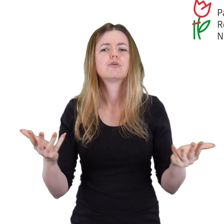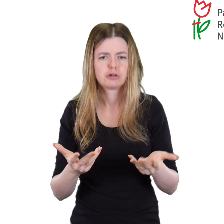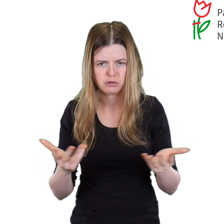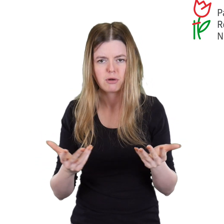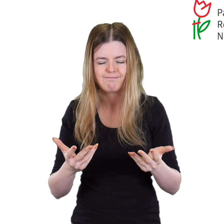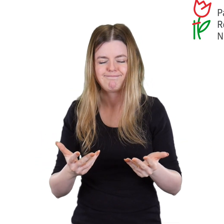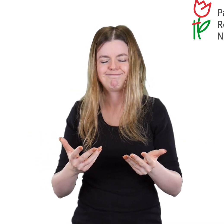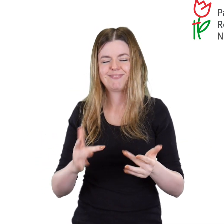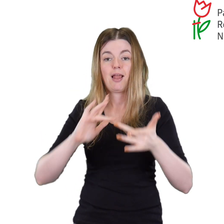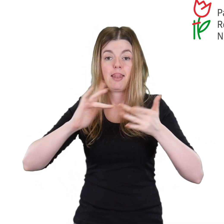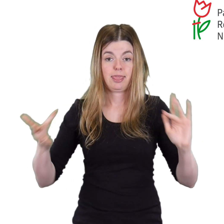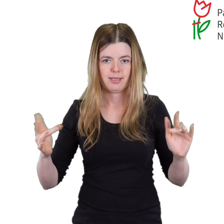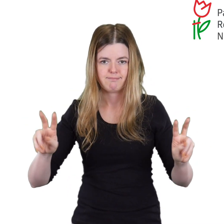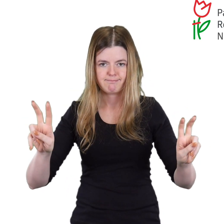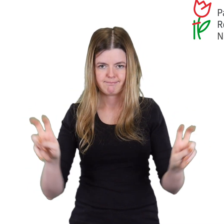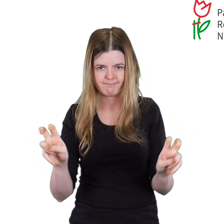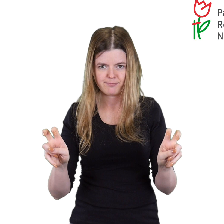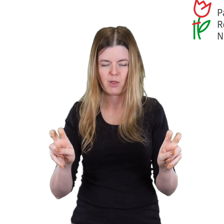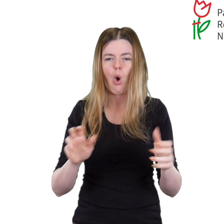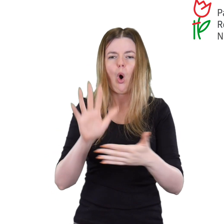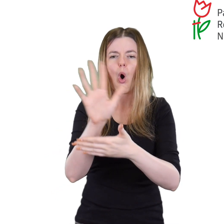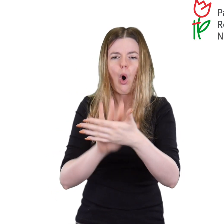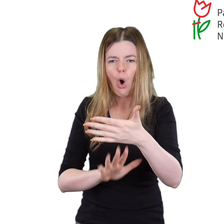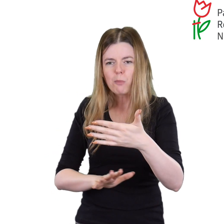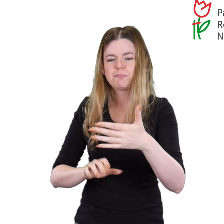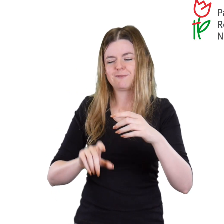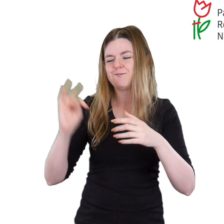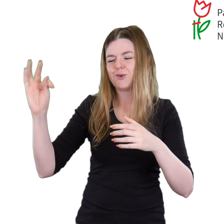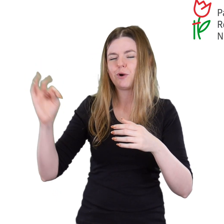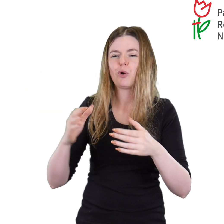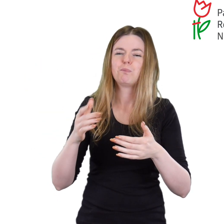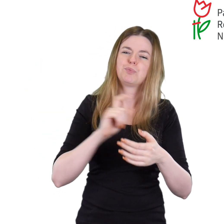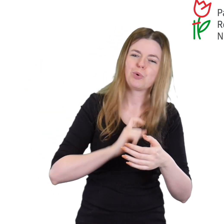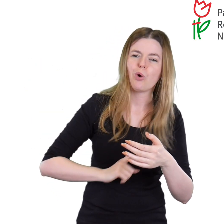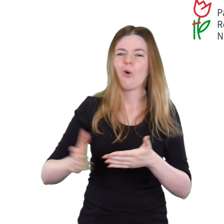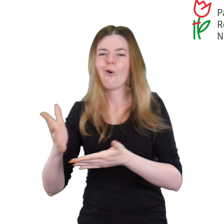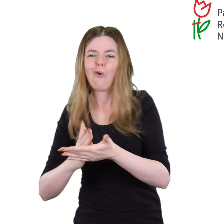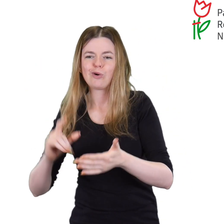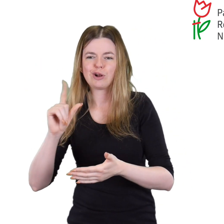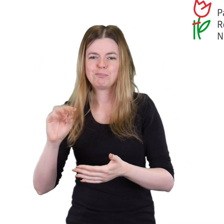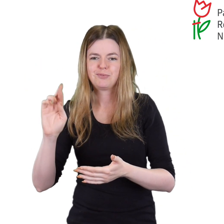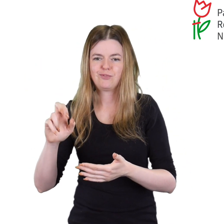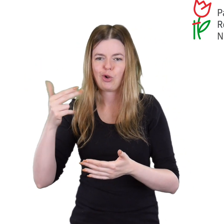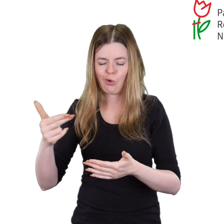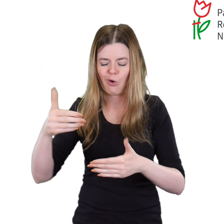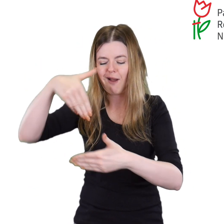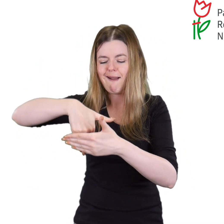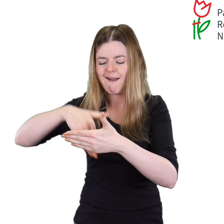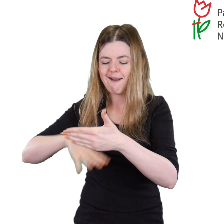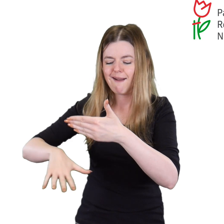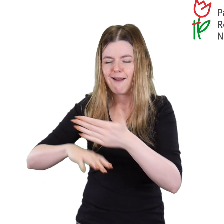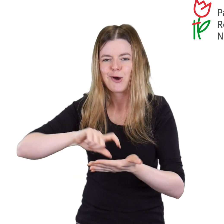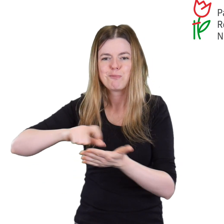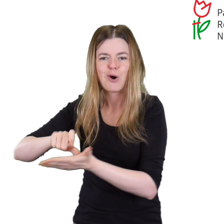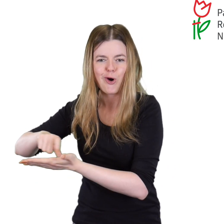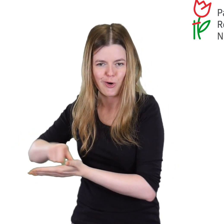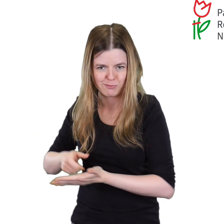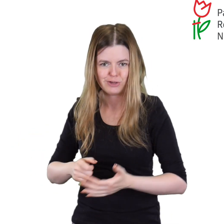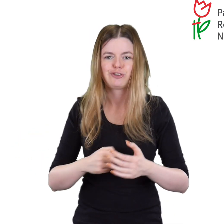Opis rozkładu pomieszczeń Biura i Oddziałów PFRON